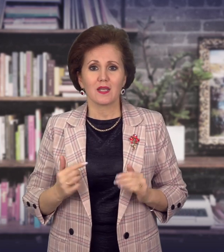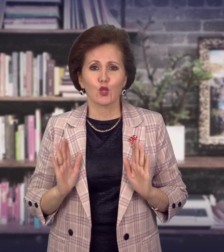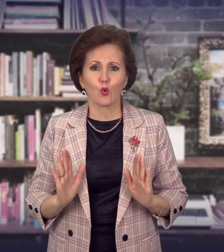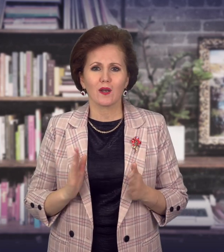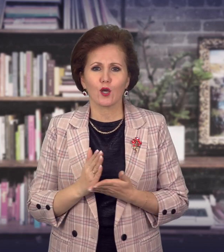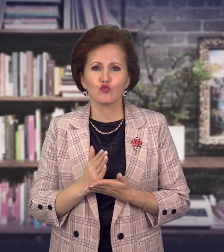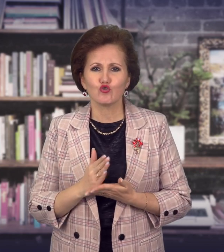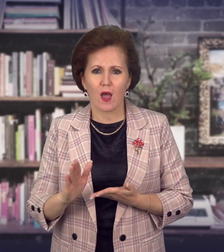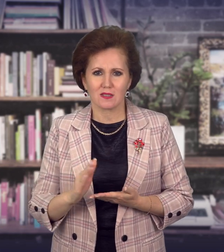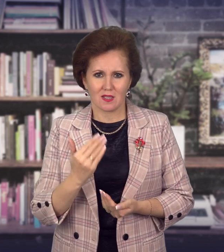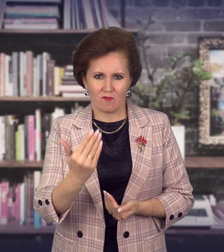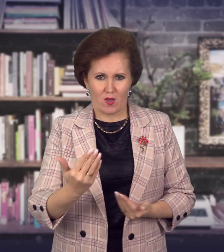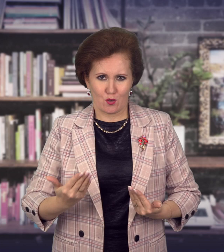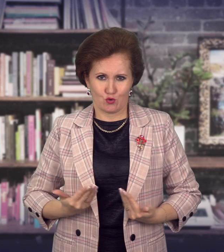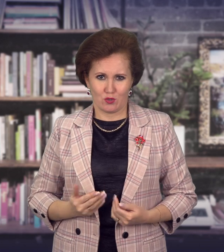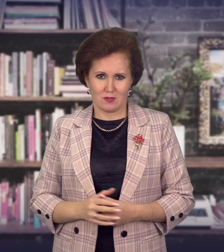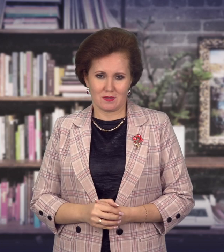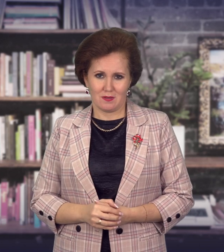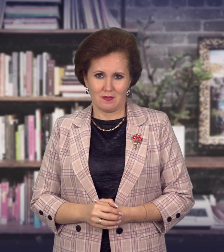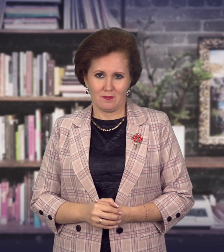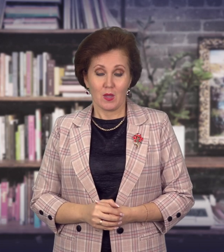Я только её часть!